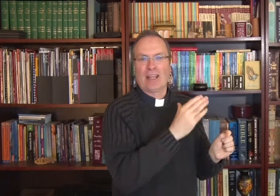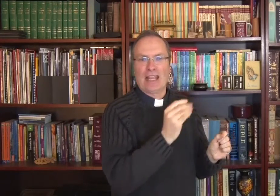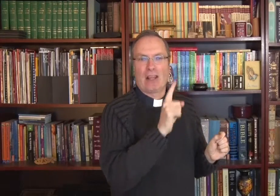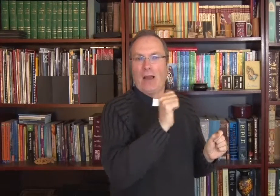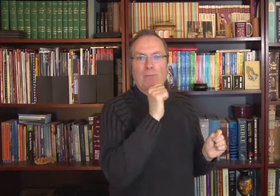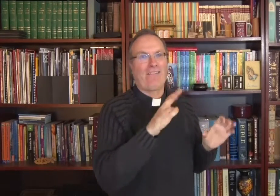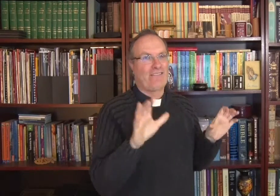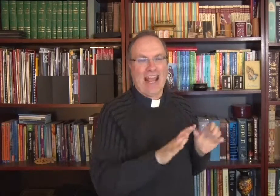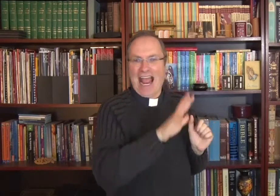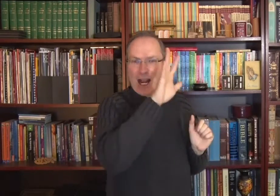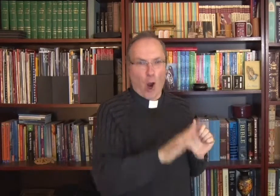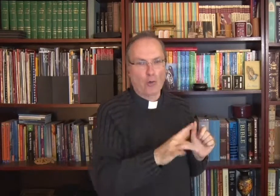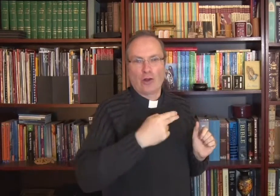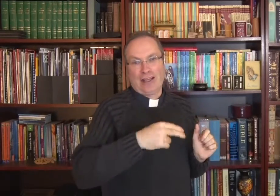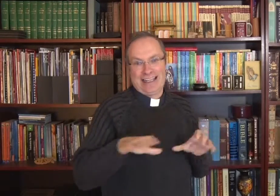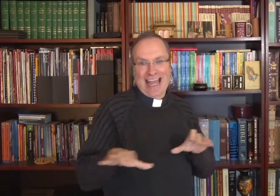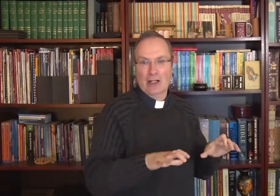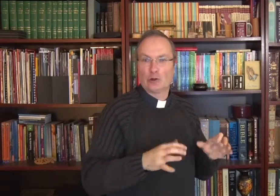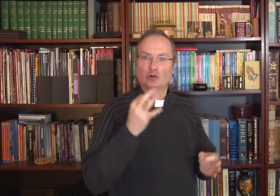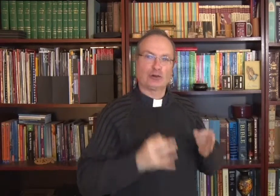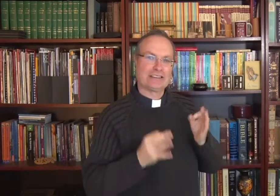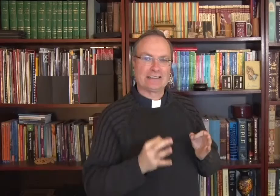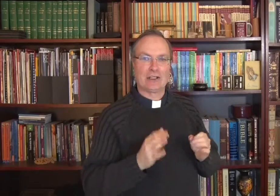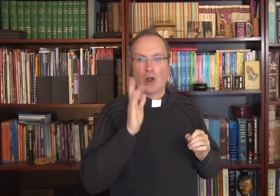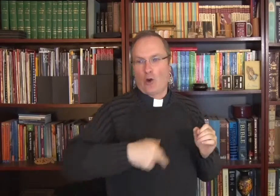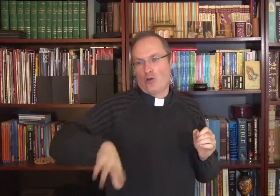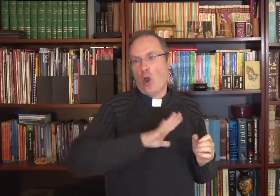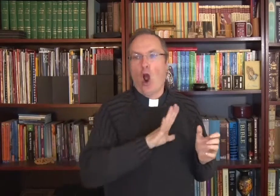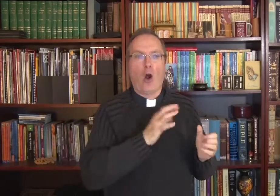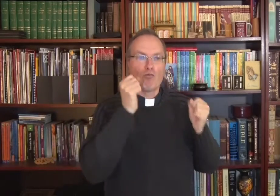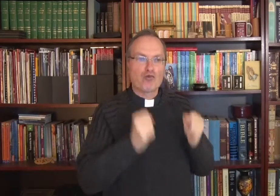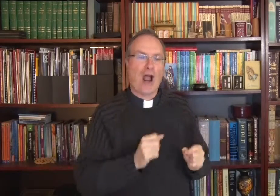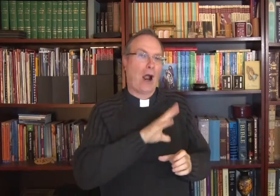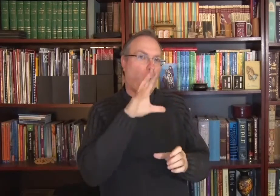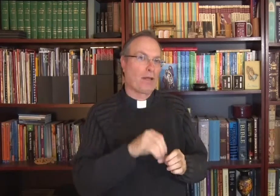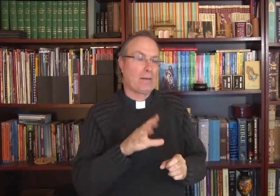Et il ne l’a pas fait à cause des actes de justice que nous aurions pu accomplir,